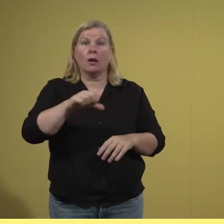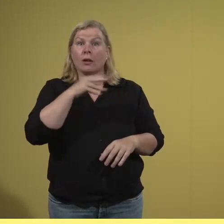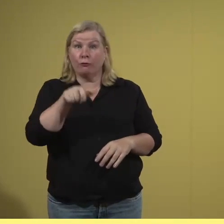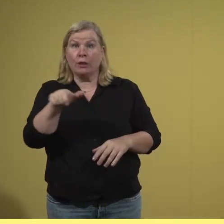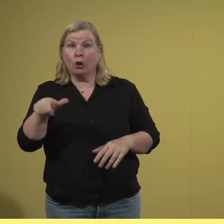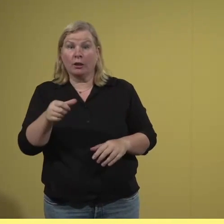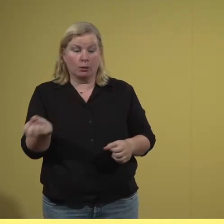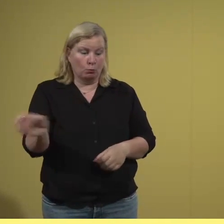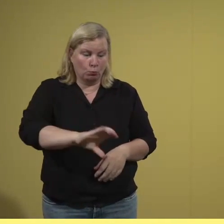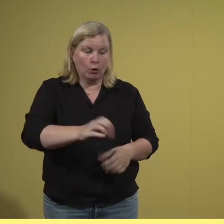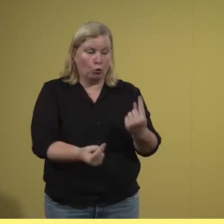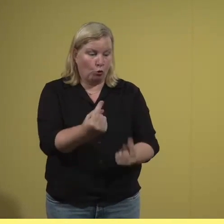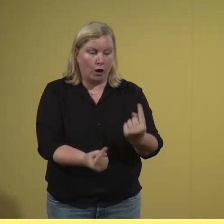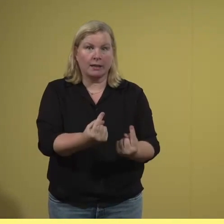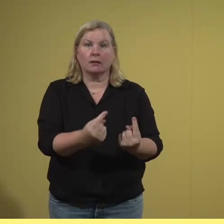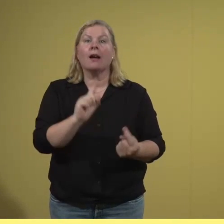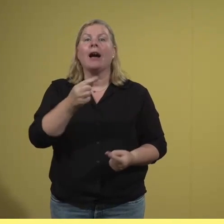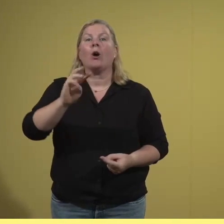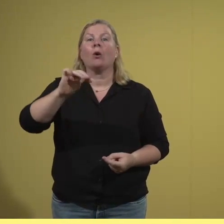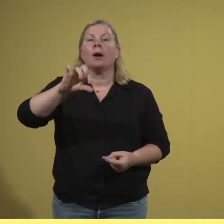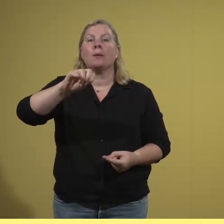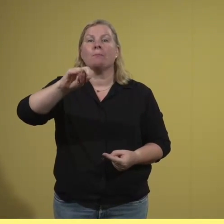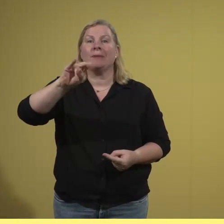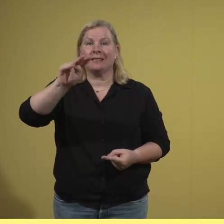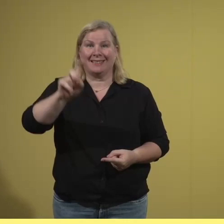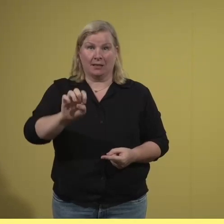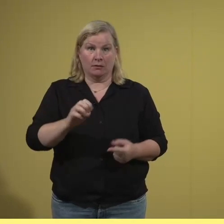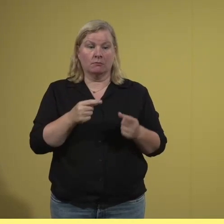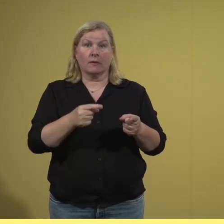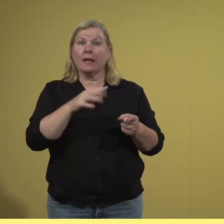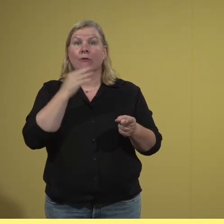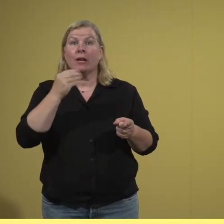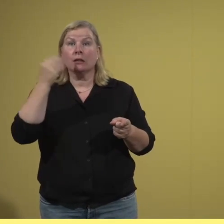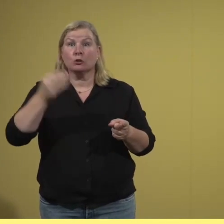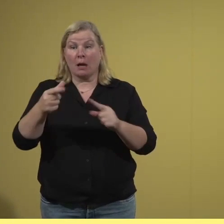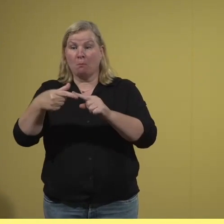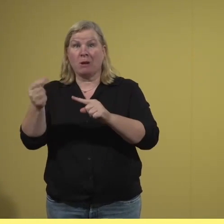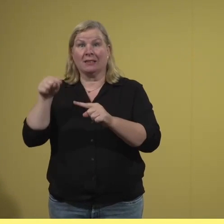Viele kochen die ja dann mit, auch bei der Minze sehr viel. Der ganze Geschmack ist ja in den Blättern